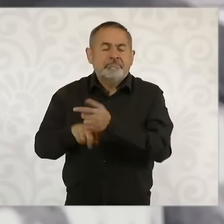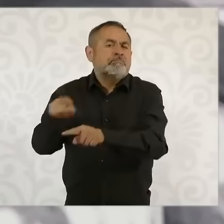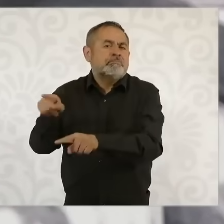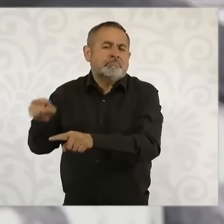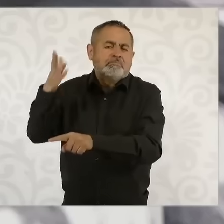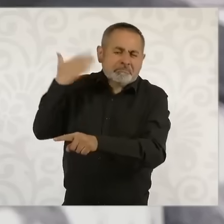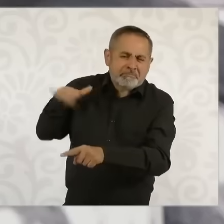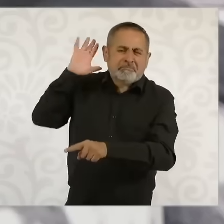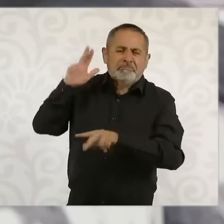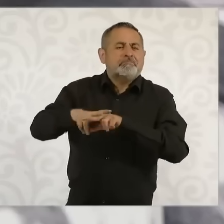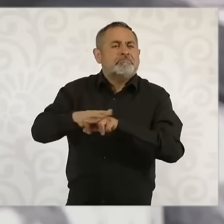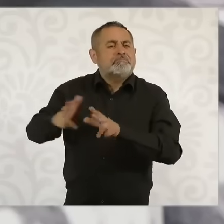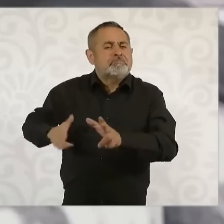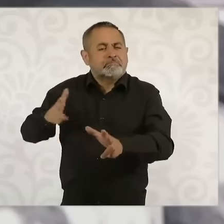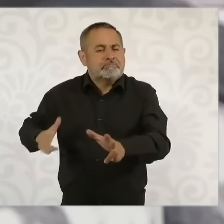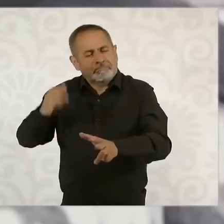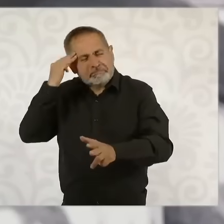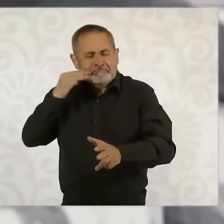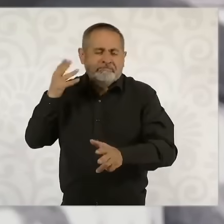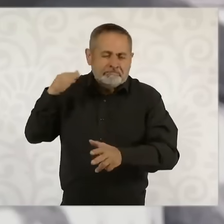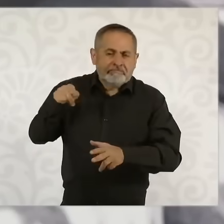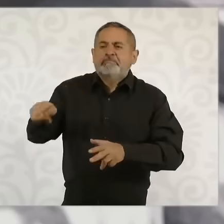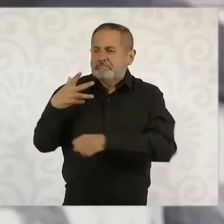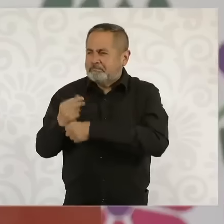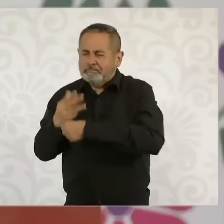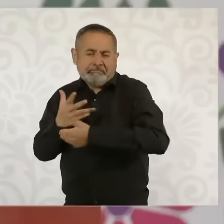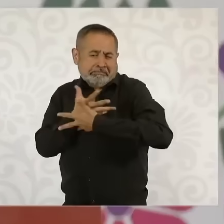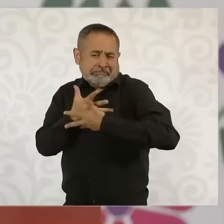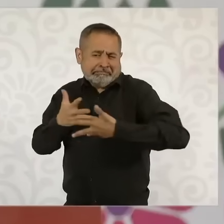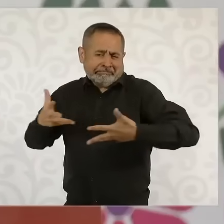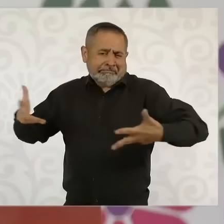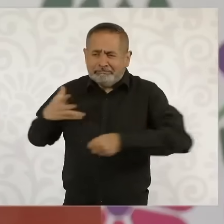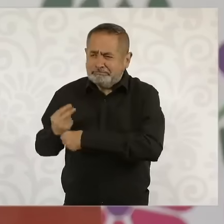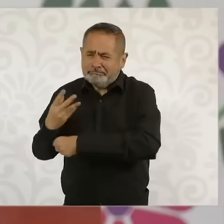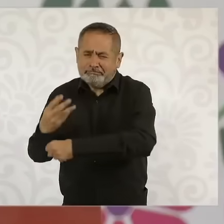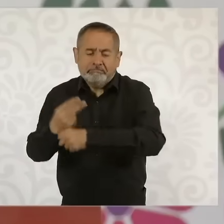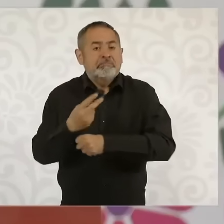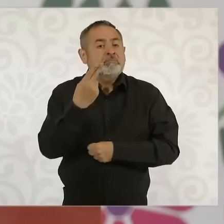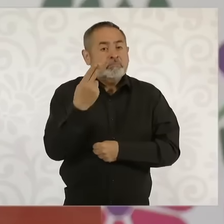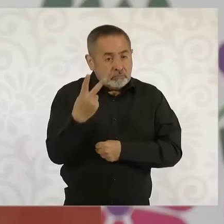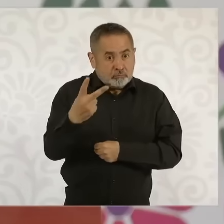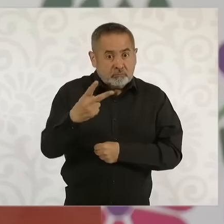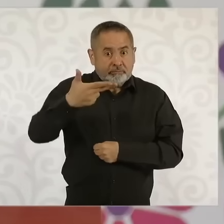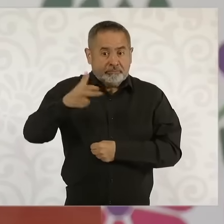ferrocarriles de Mérida. Es un espacio muy grande, cuenta con 2 haáreas, apoya para la convivencia